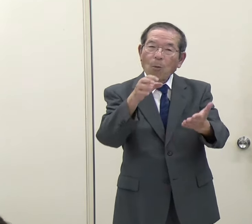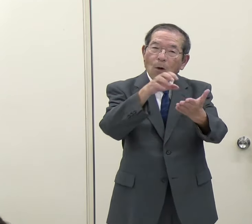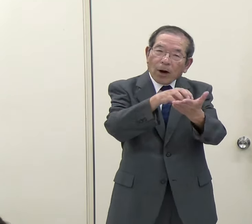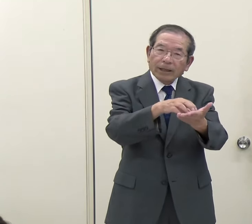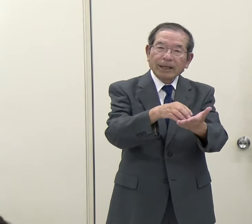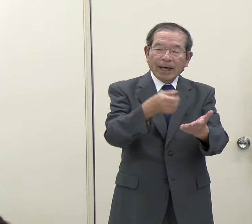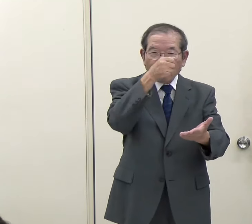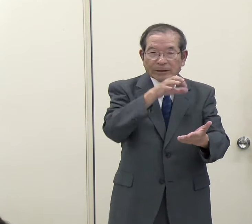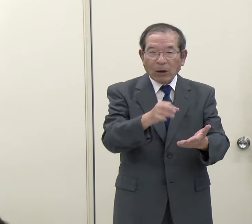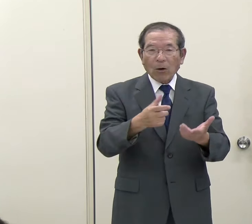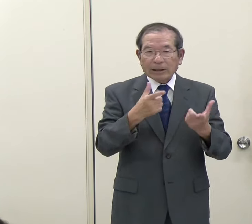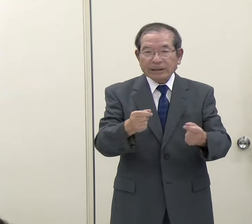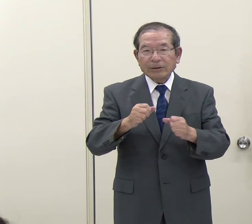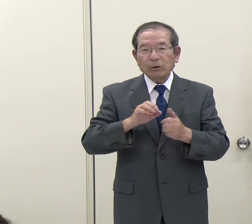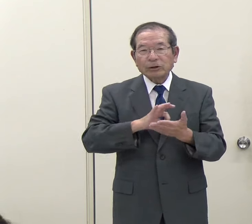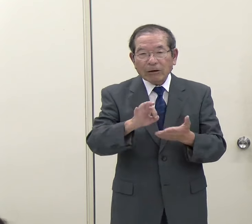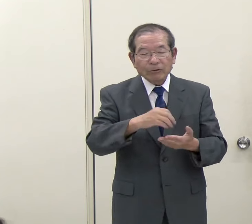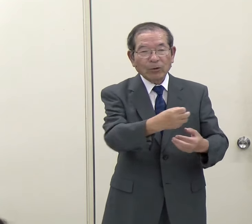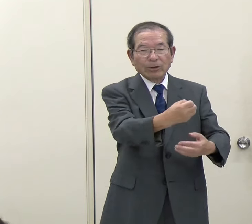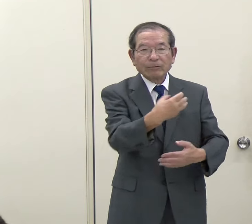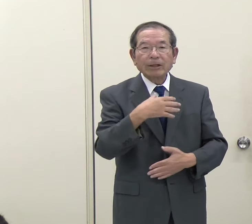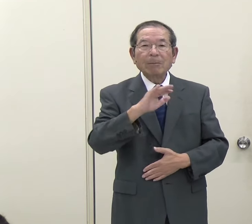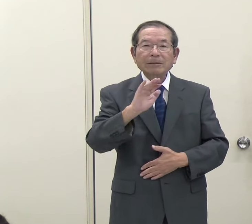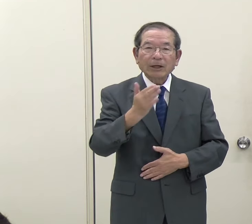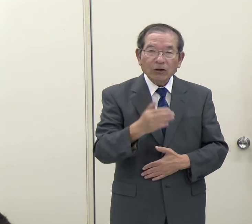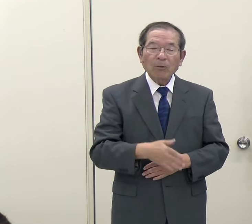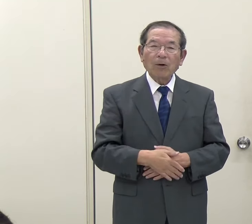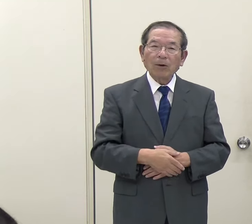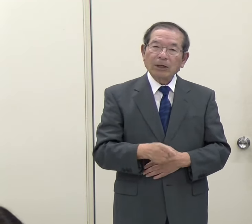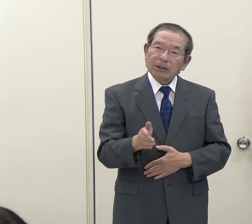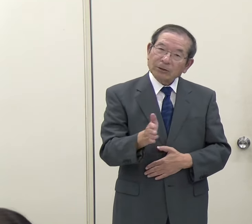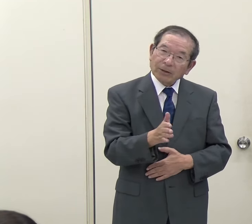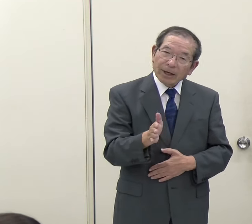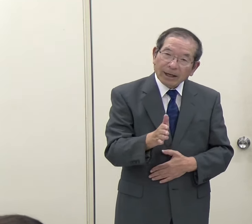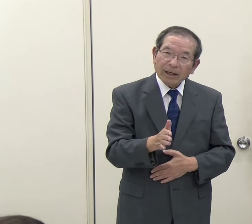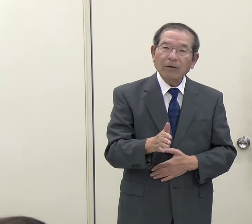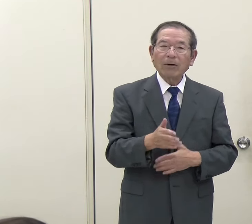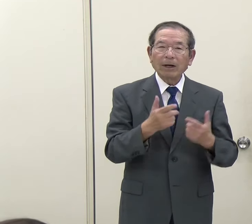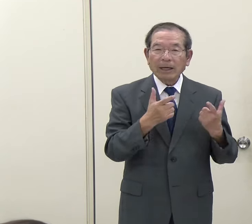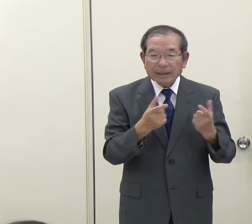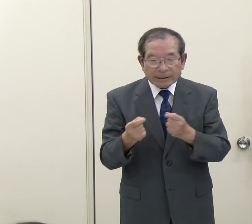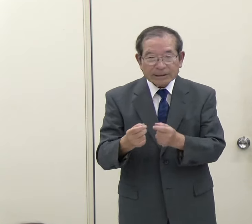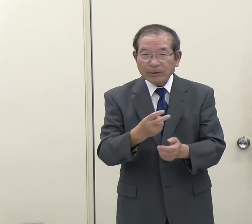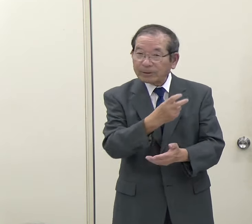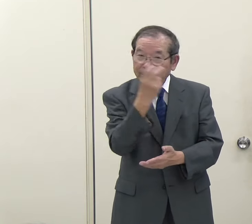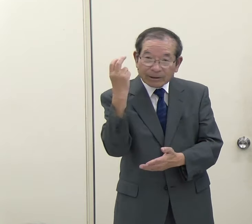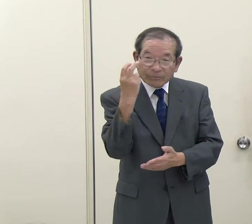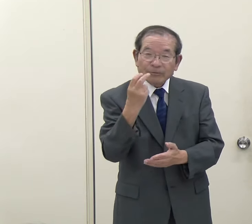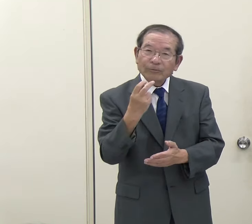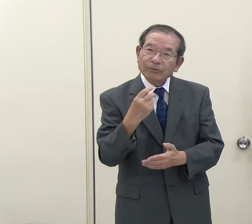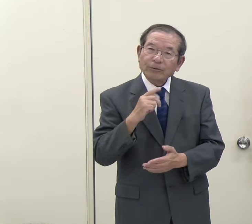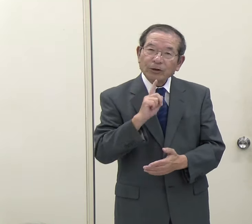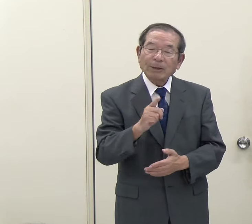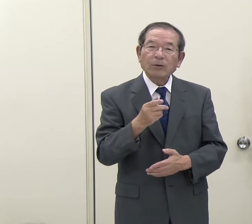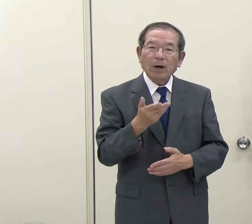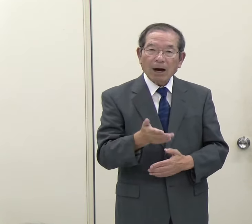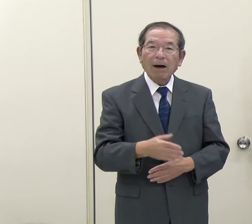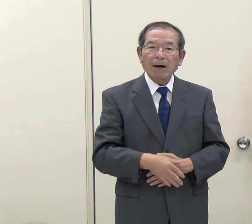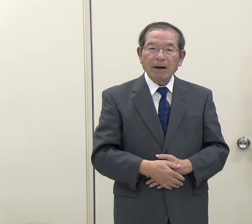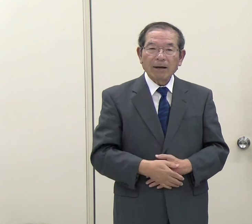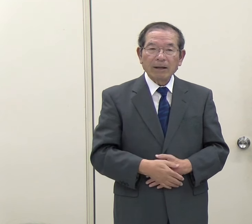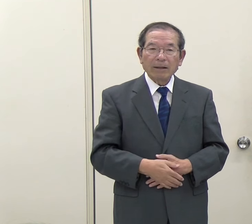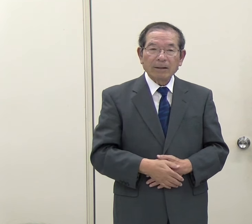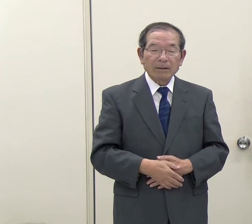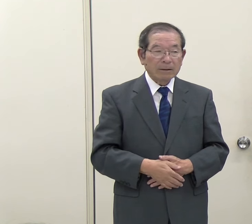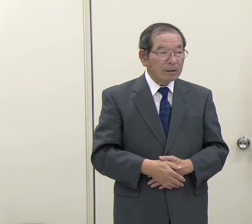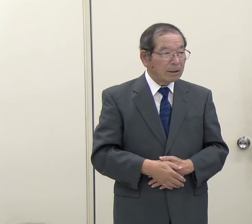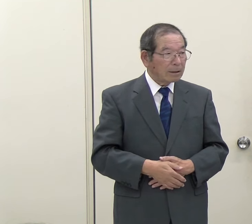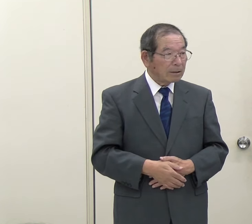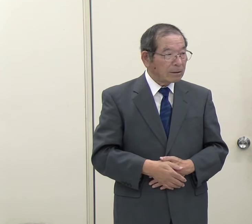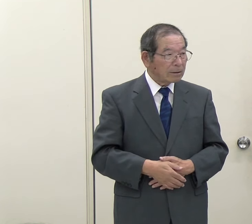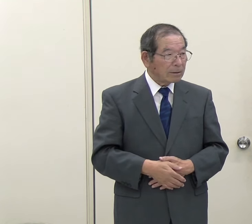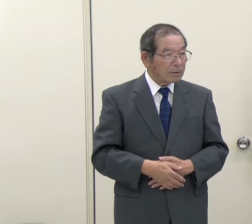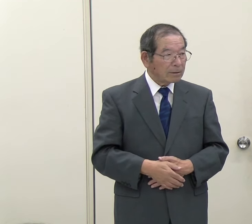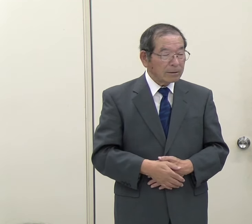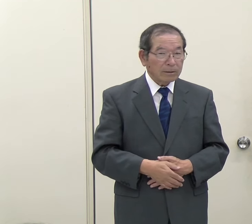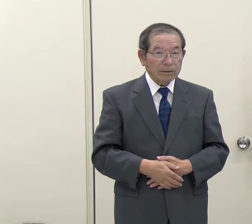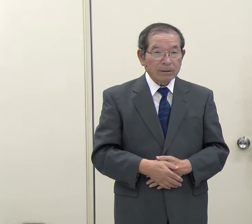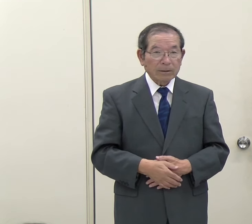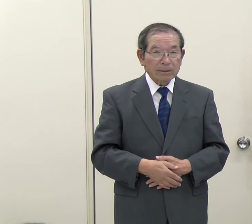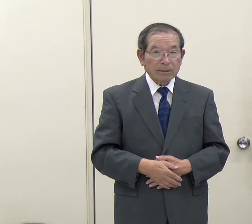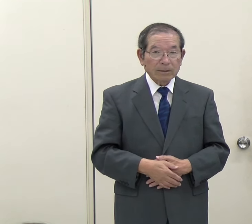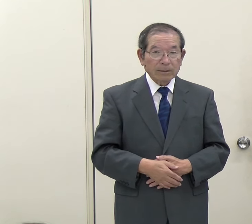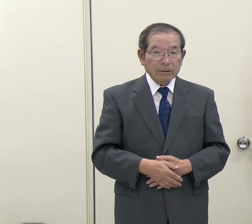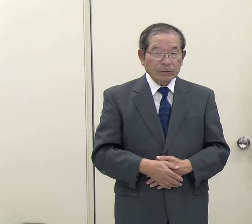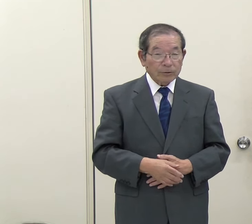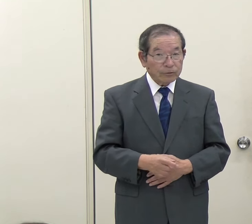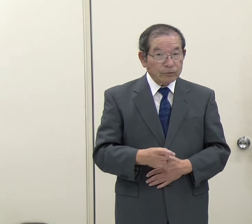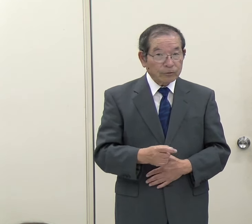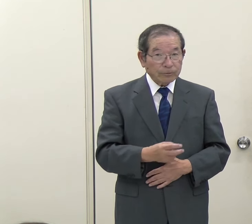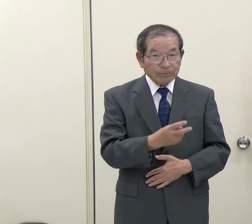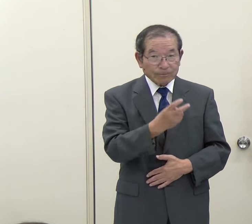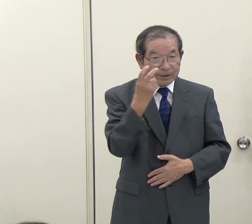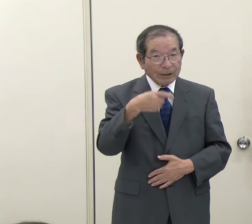予算をきちんと執行するとは言っているのですが、県としてもそこはしっかり見ていくといいますか、しっかり関わっていくというお考えなのでしょうか。